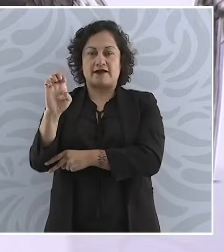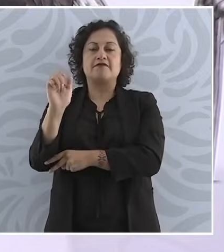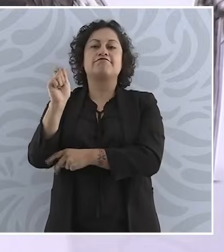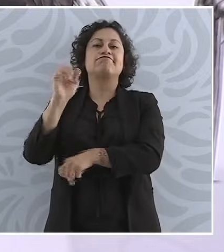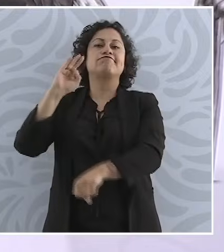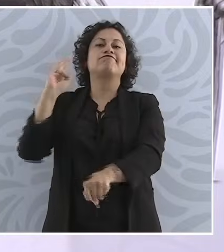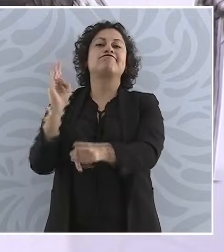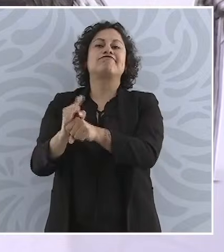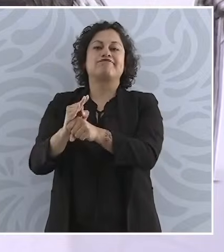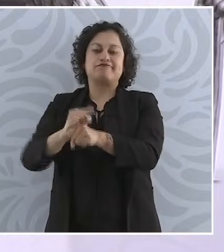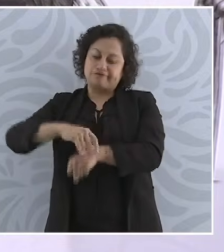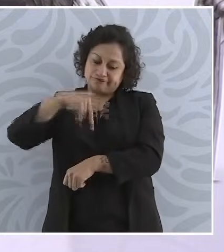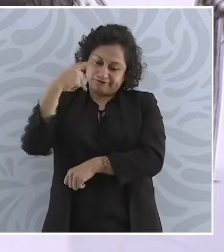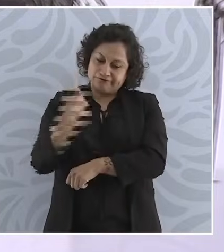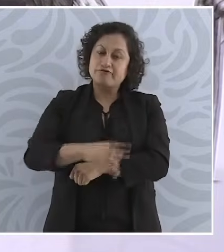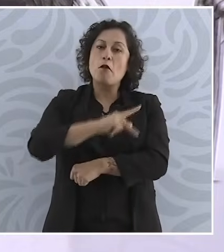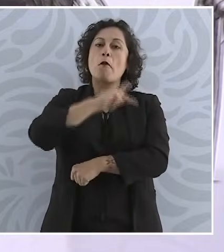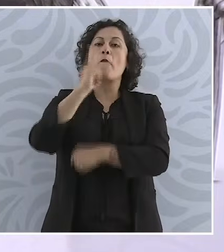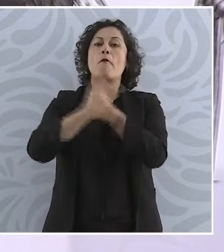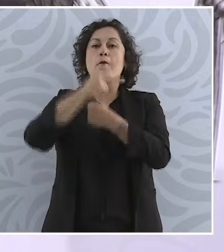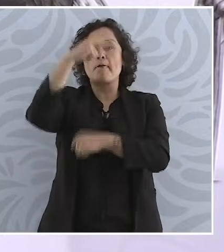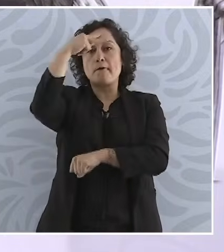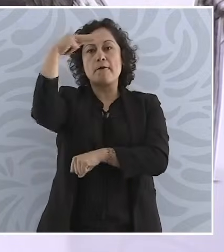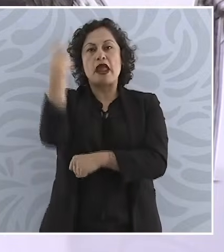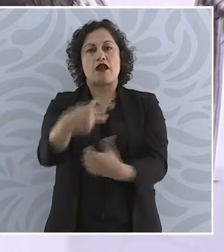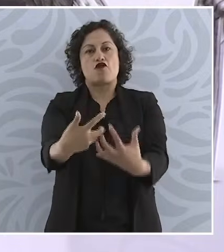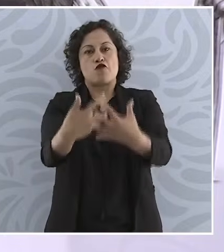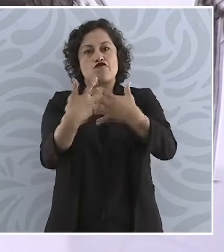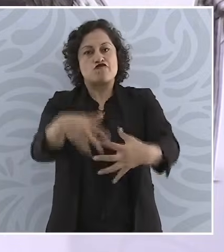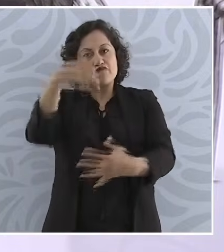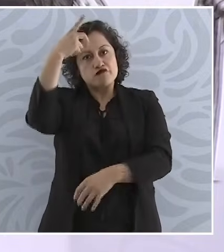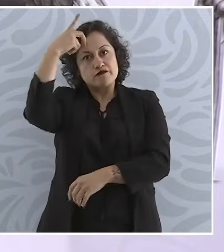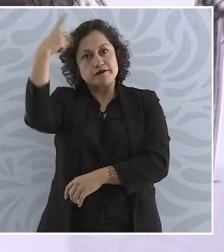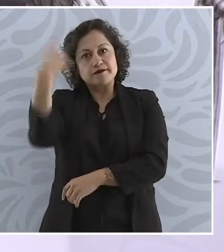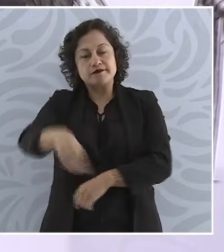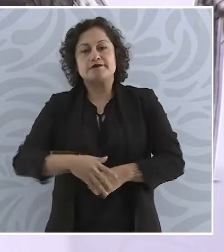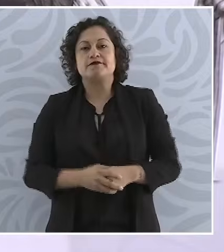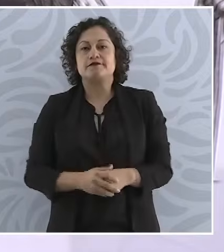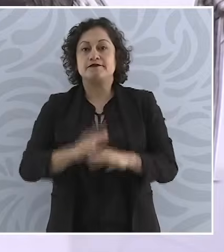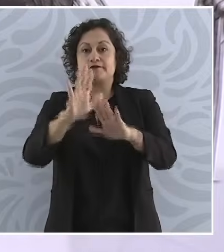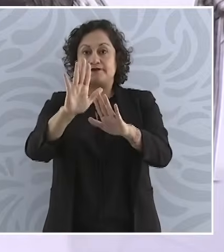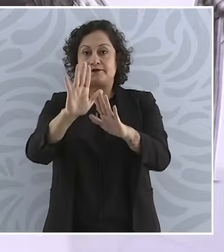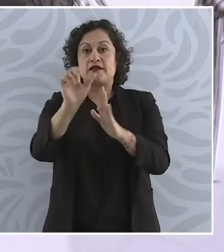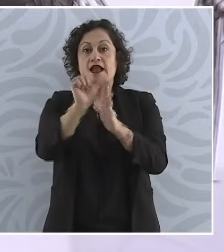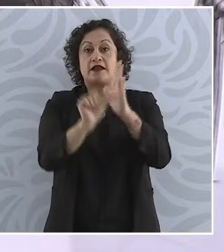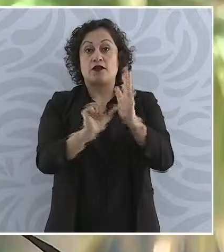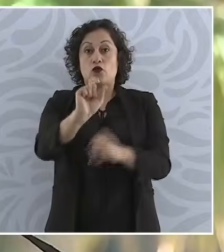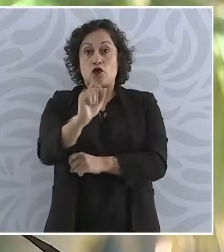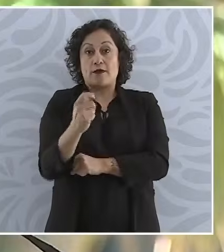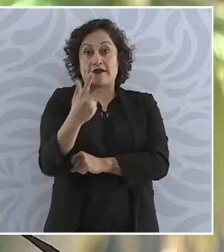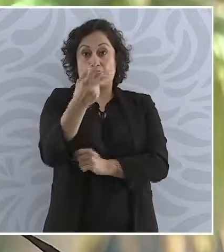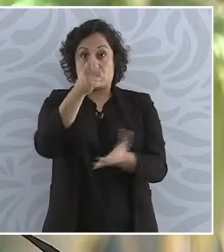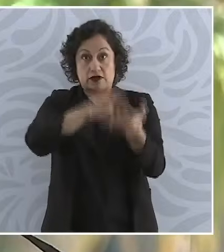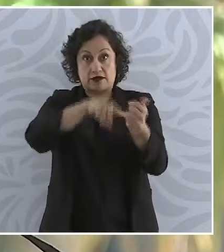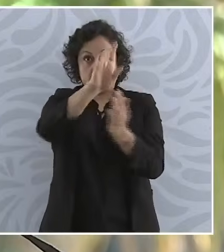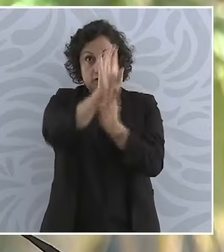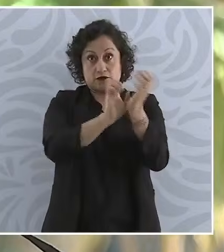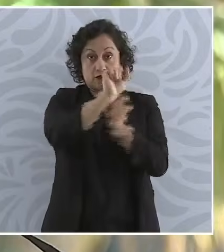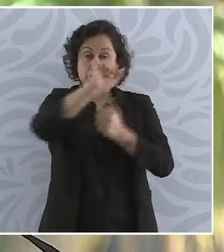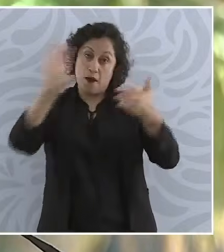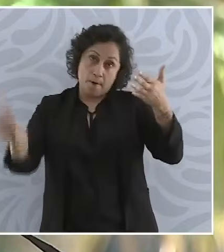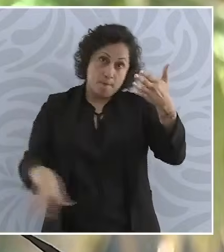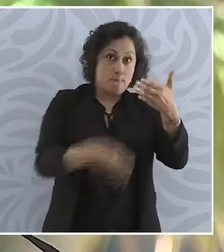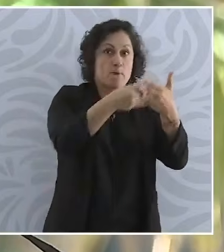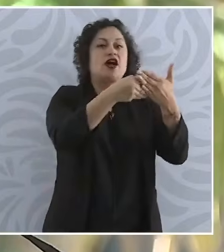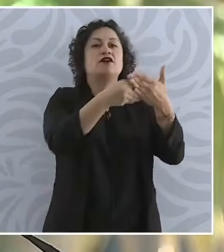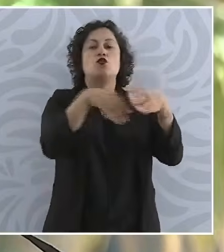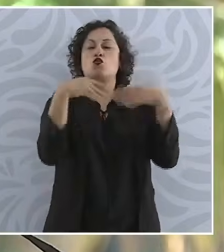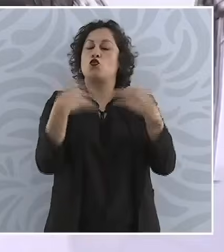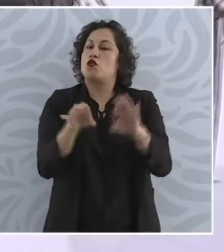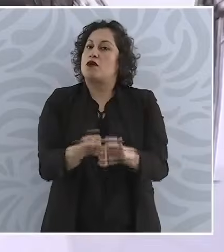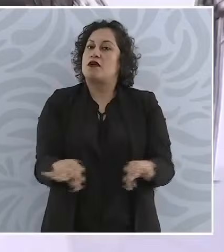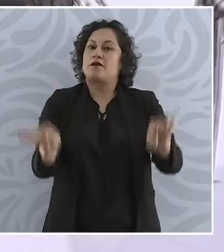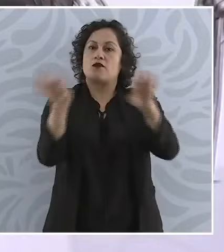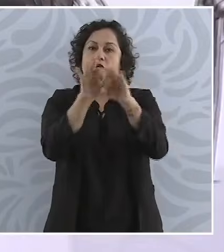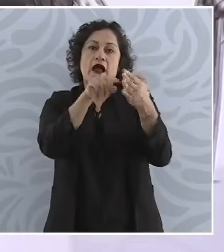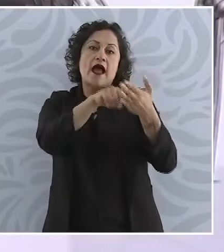de México se agregó algo en el artículo 28 constitucional fundamental Pemex y CFE no